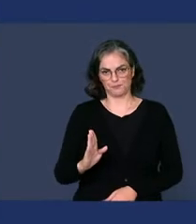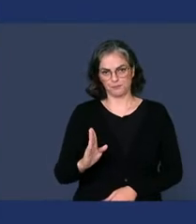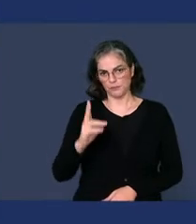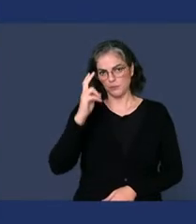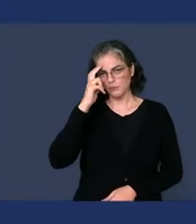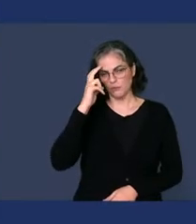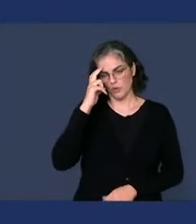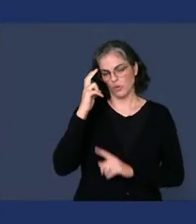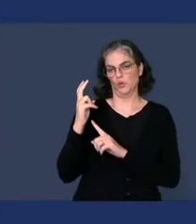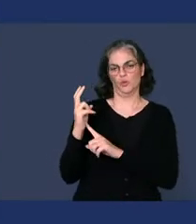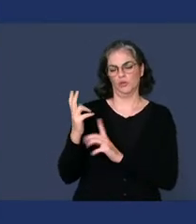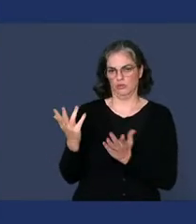NÃO É SÓ IDENTIDADE NACIONAL QUE JUSTIFICARIA OS